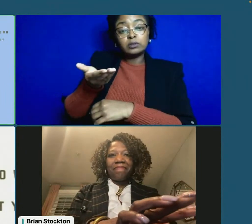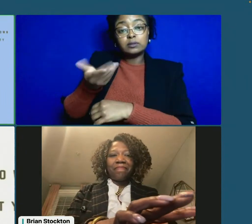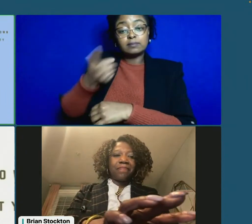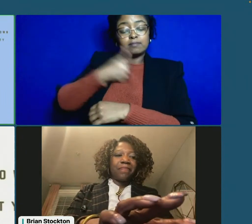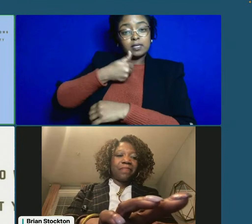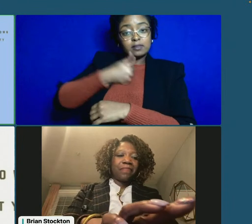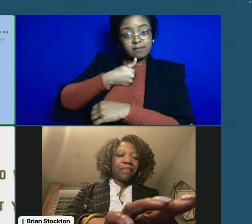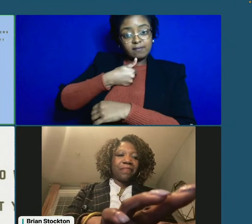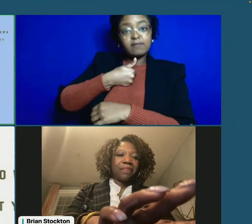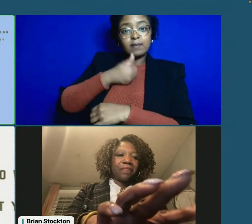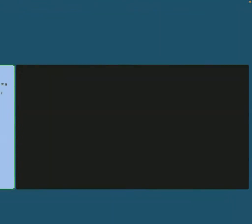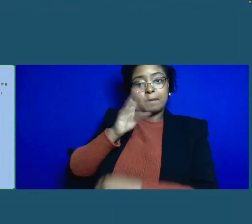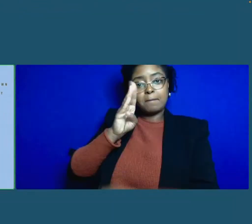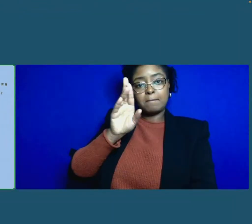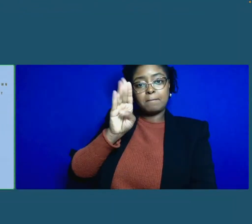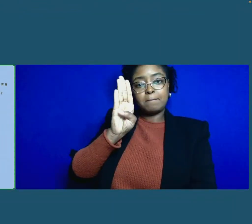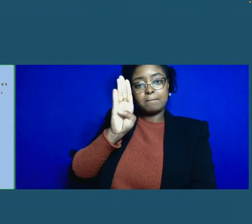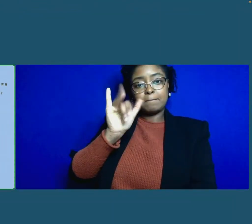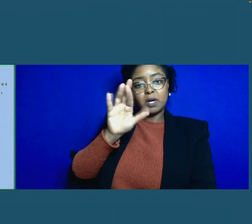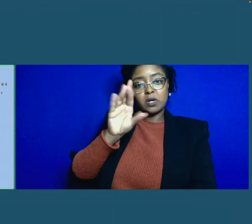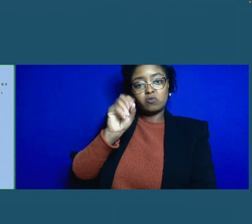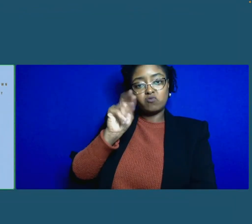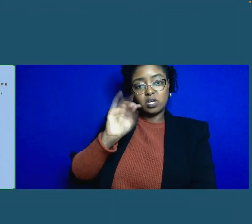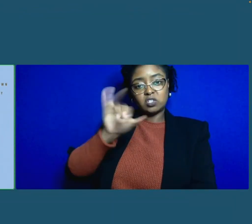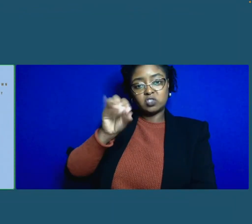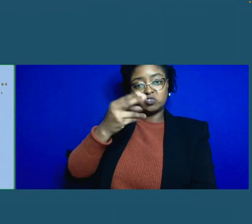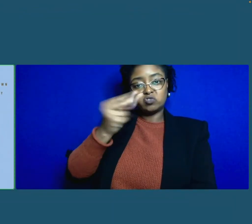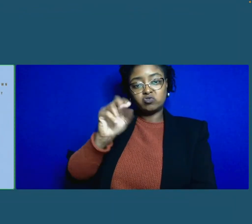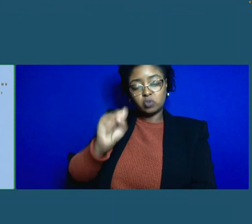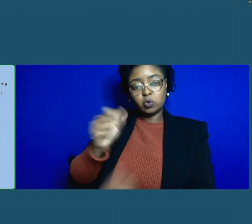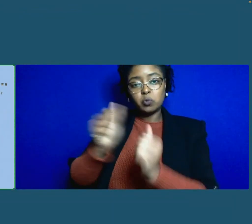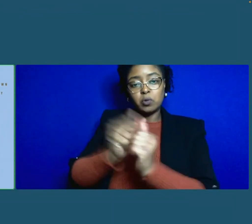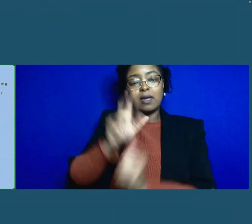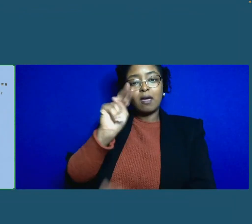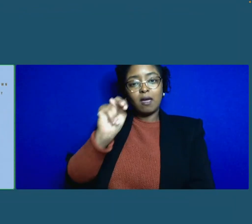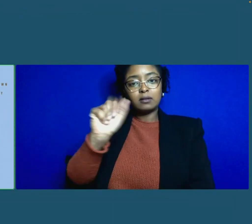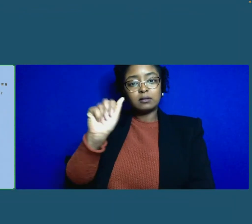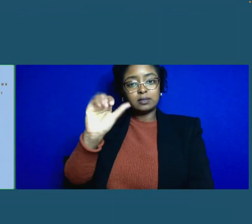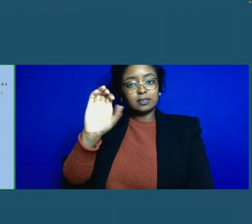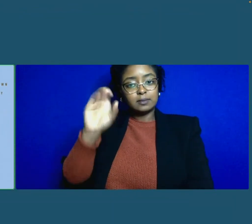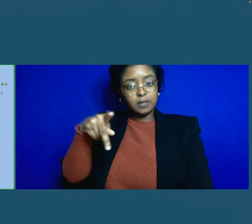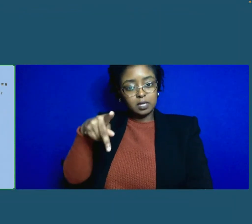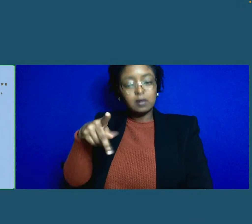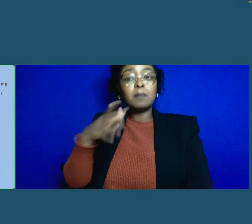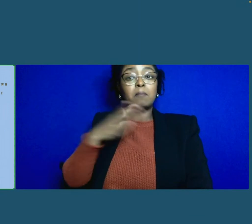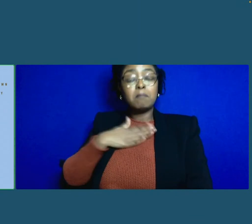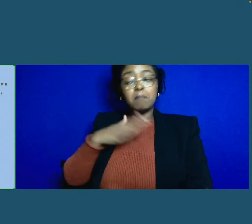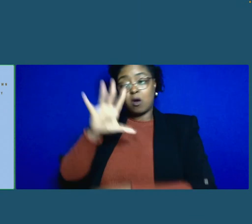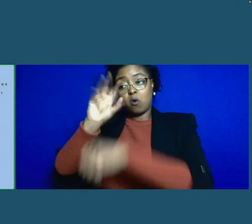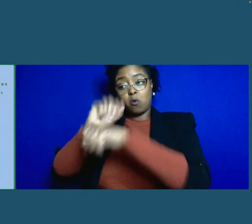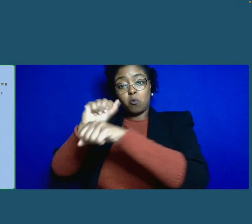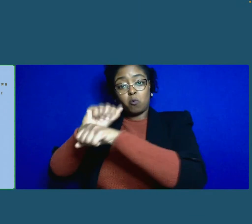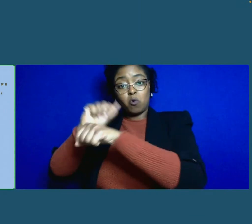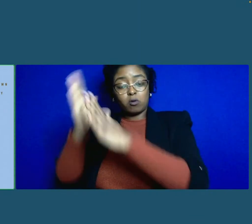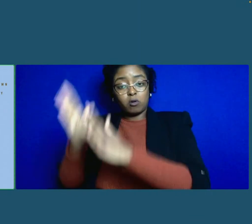mía. En el a alto pagan ya fue